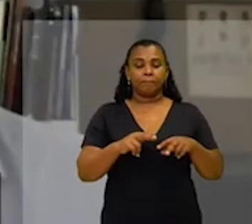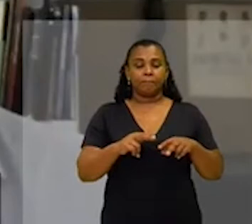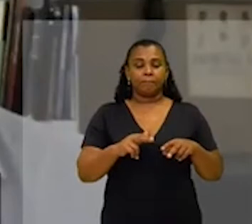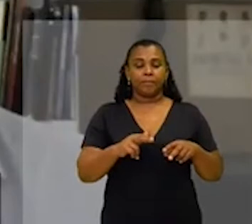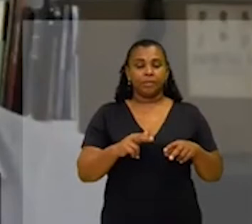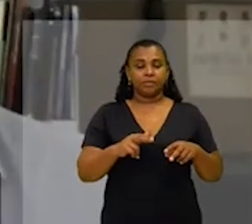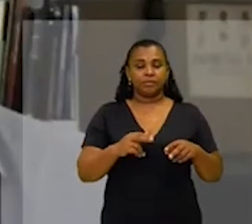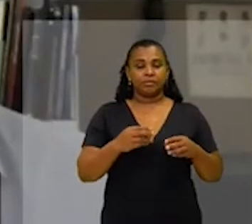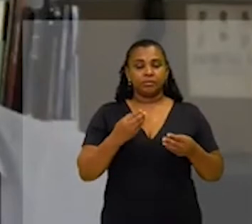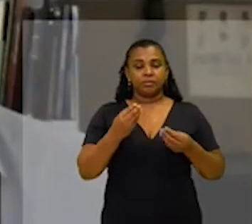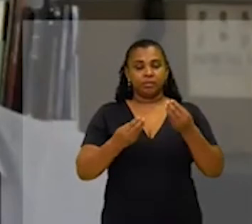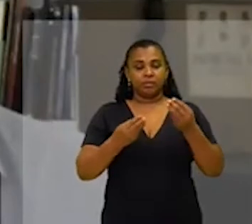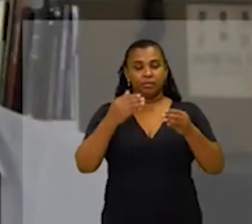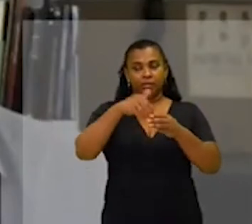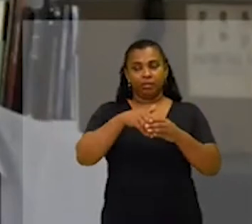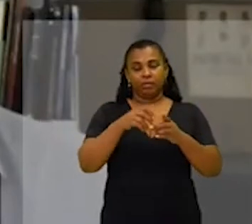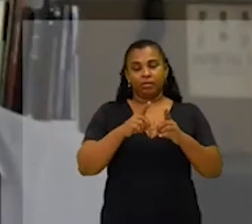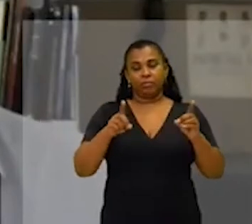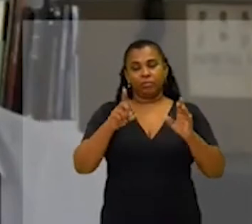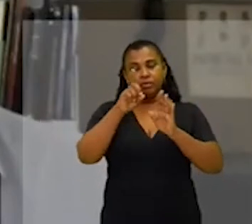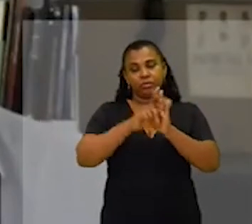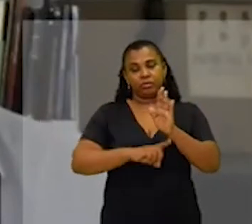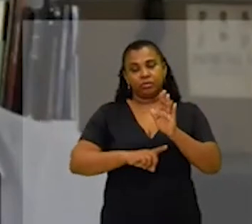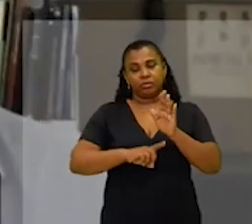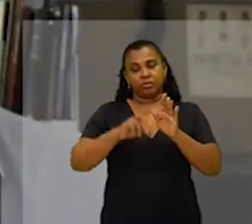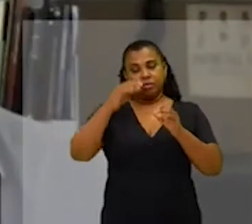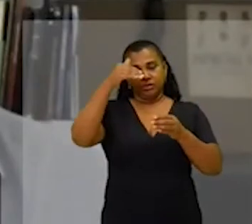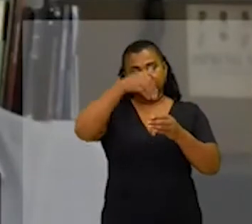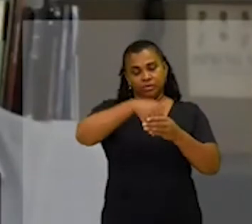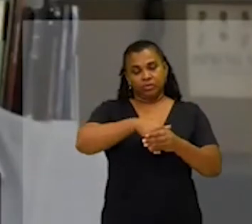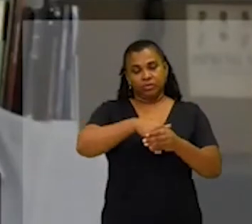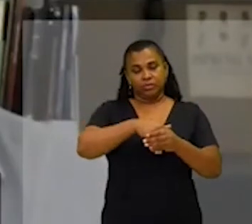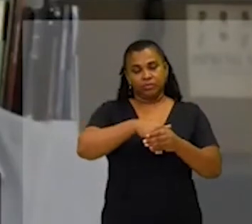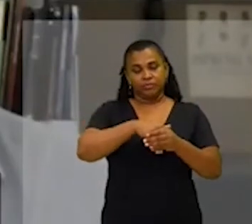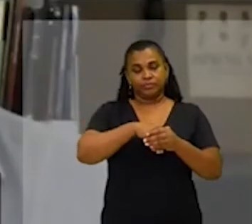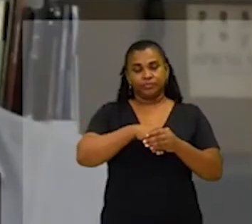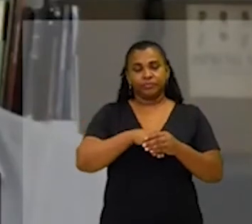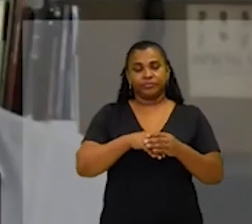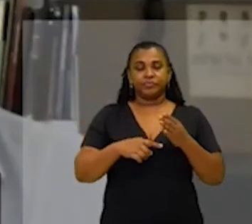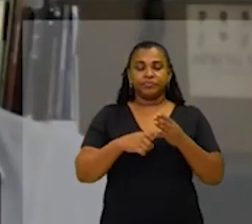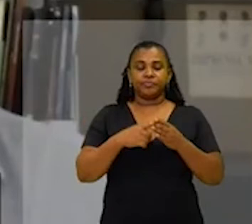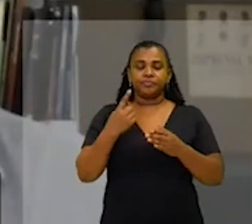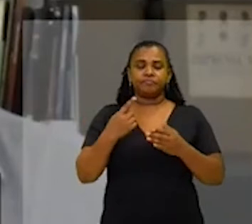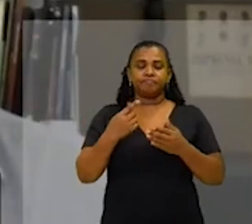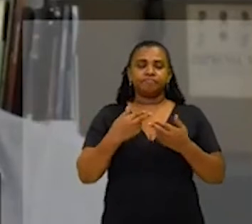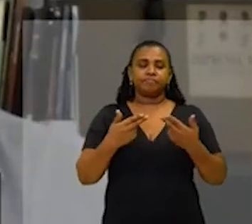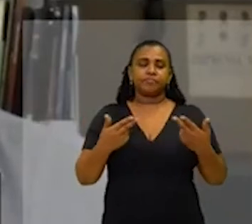eleitorais então nós temos que primeiro lugar aqueles que as condições dessa identificação